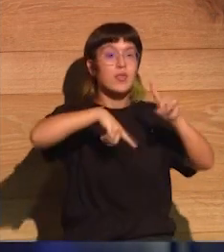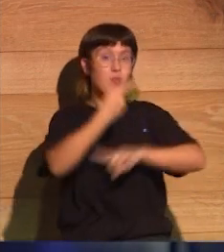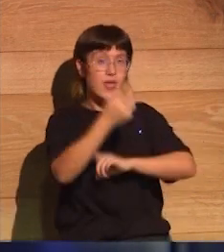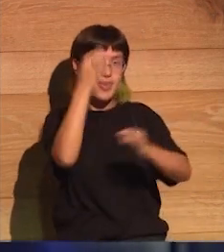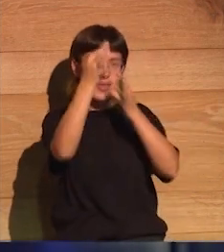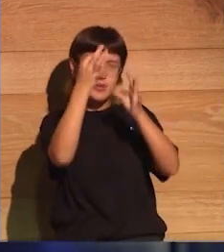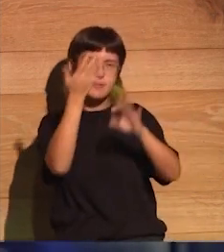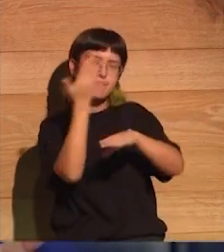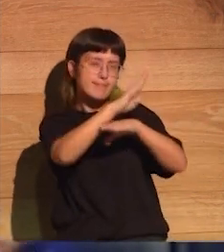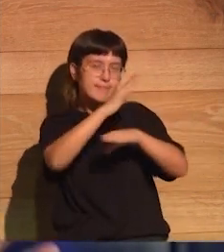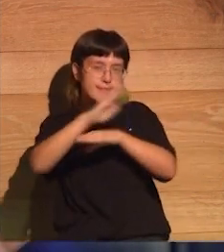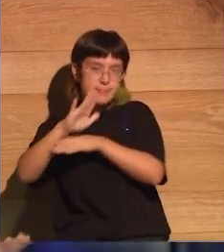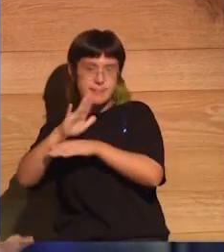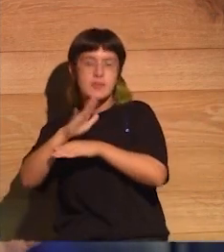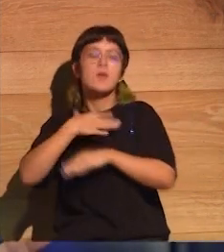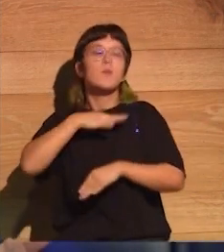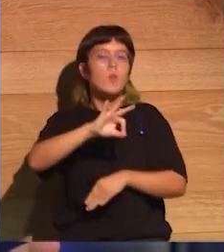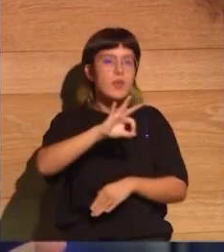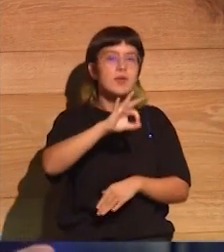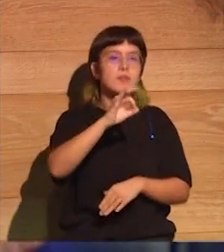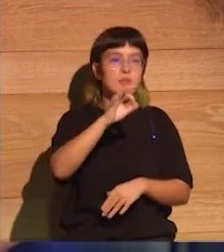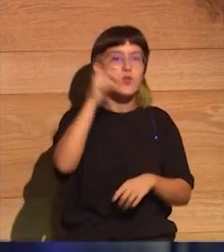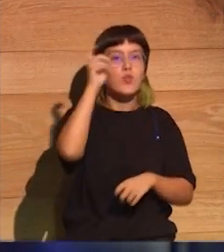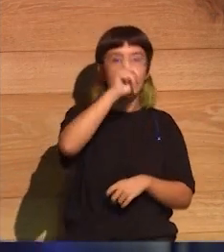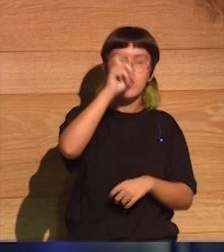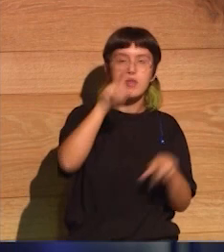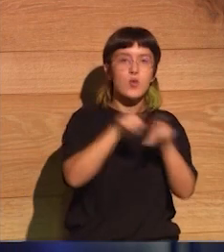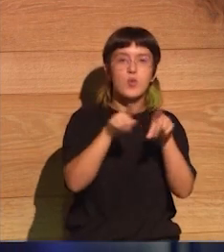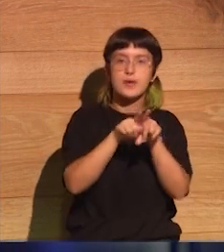del conocimiento y dejar a los docentes para que tengan ese espacio, para poder